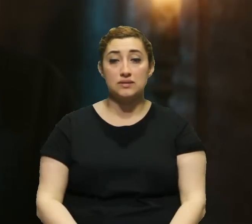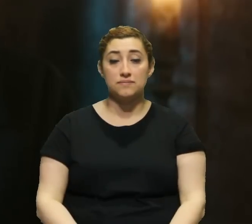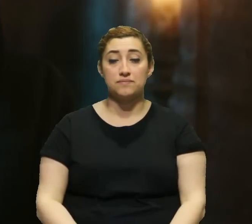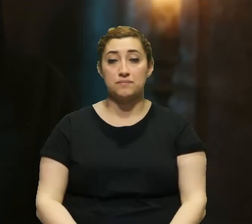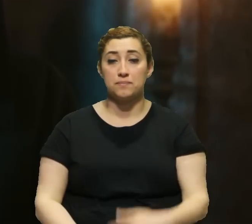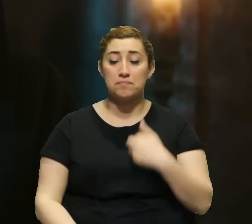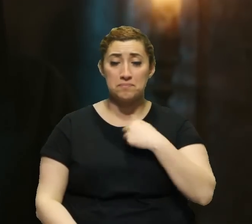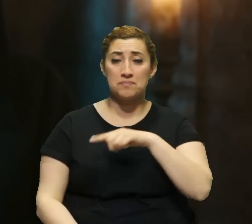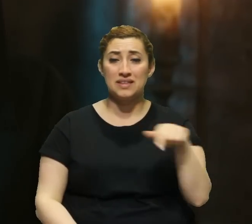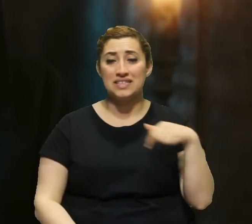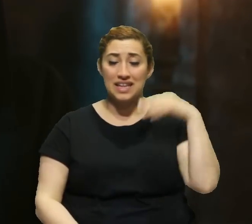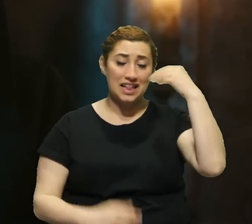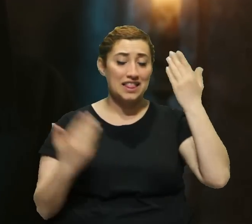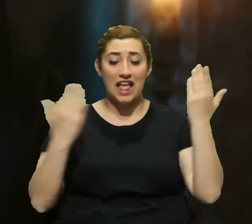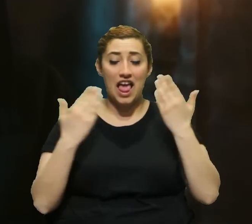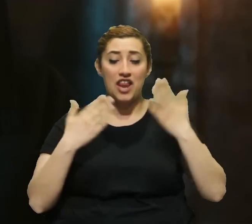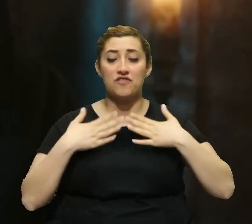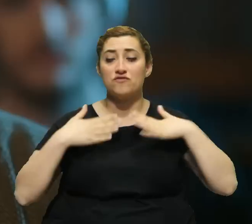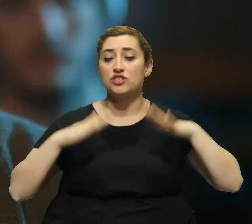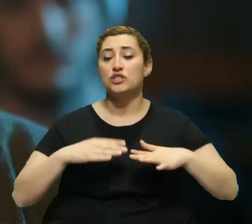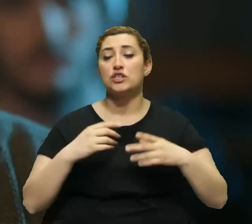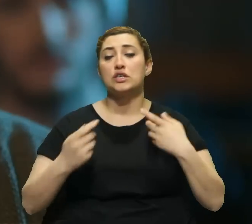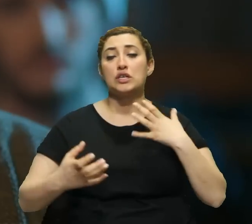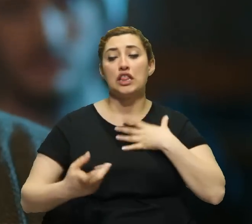...biz dervişane yapacağız.